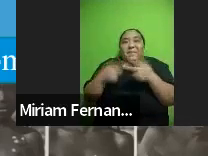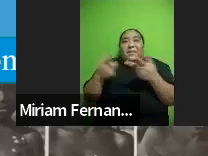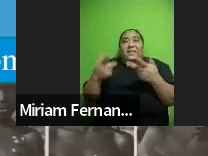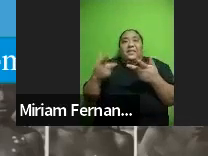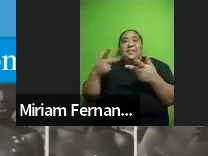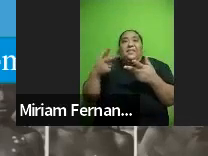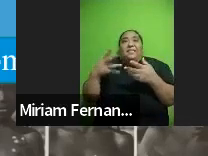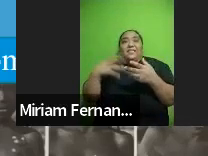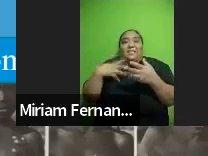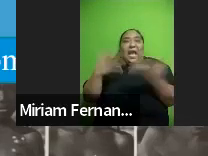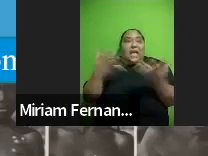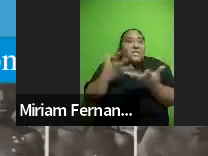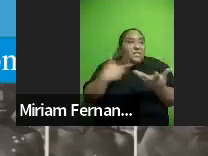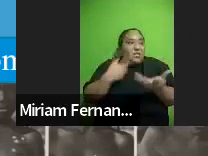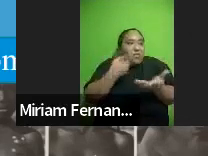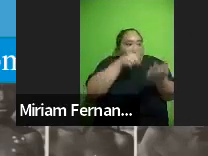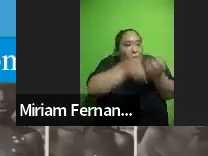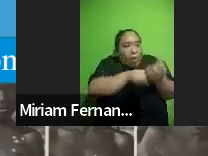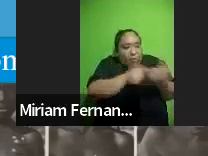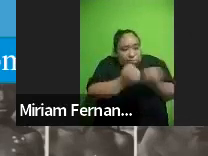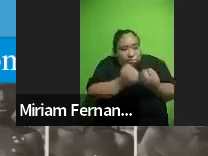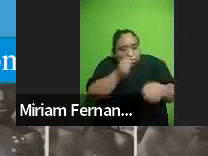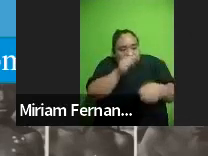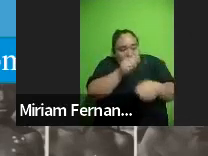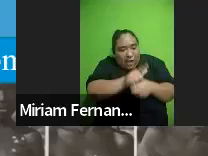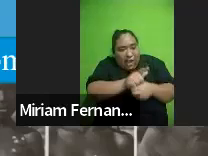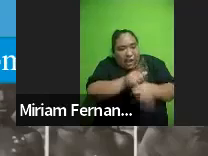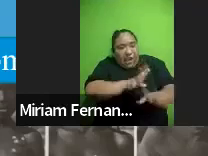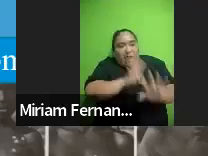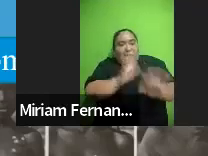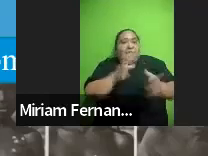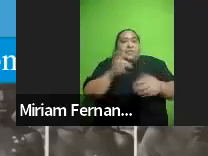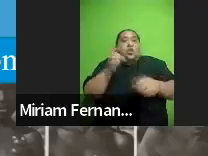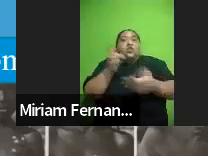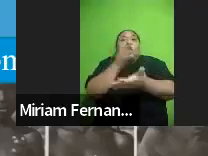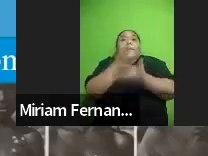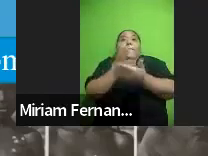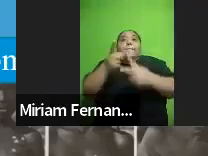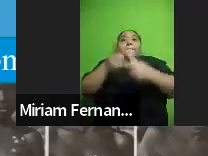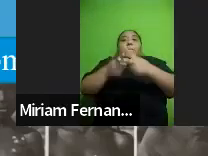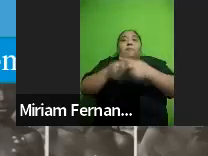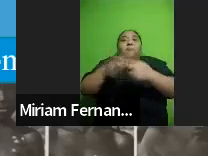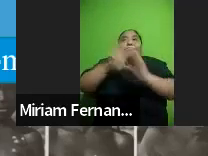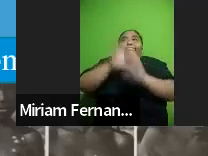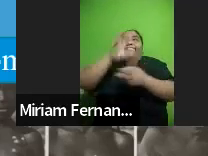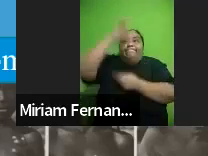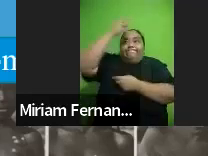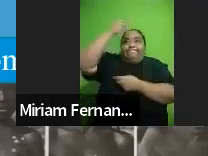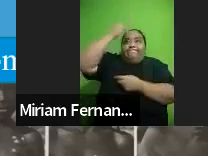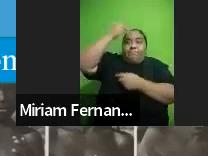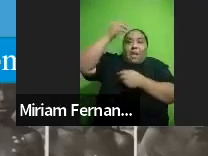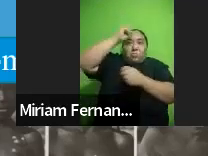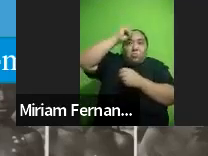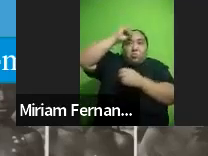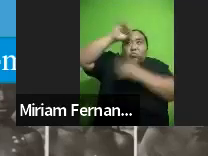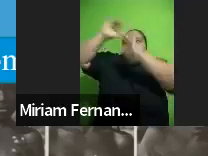puedan ser un constructo cultural , o un constructor o un constructor social a este social, no este vemos a las abstracto abstracto en Entonces